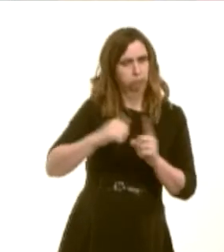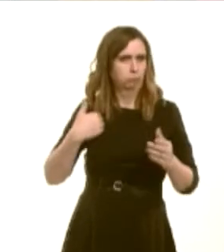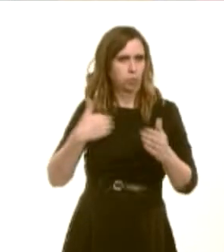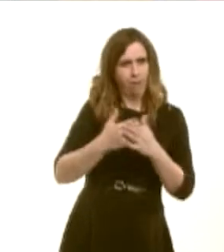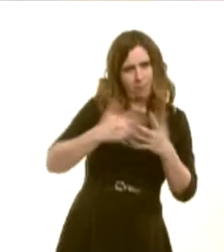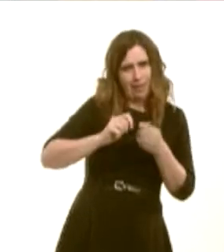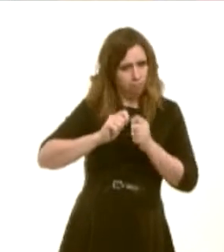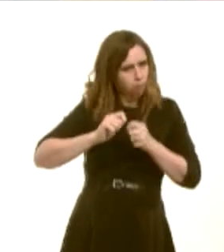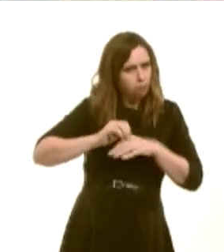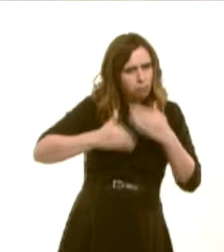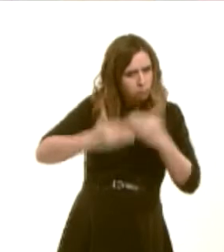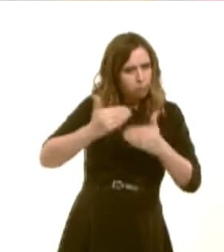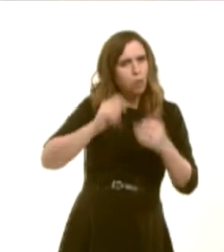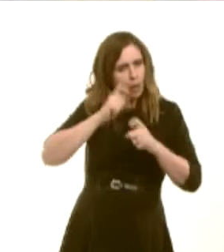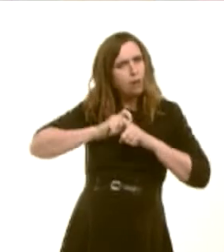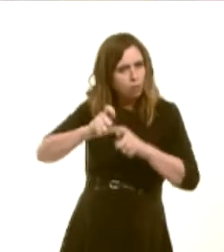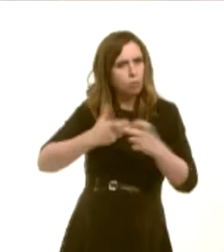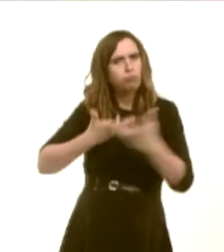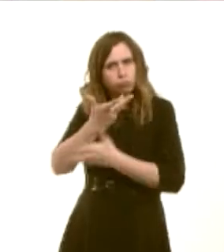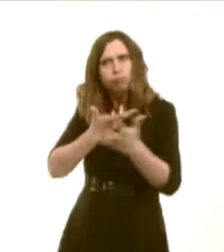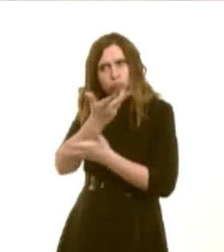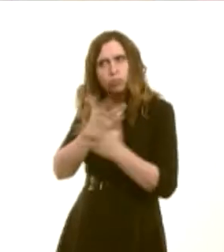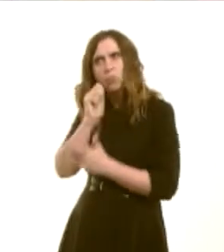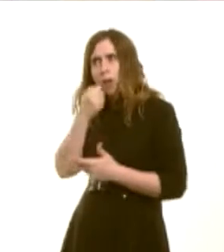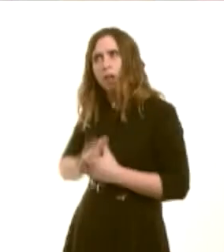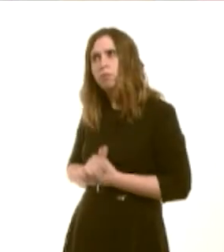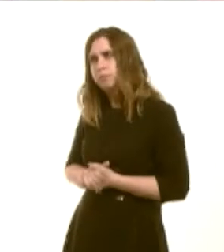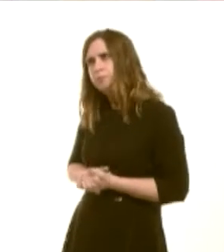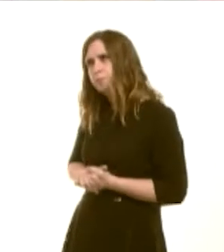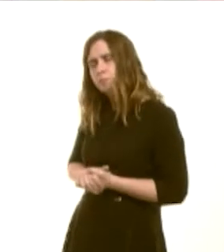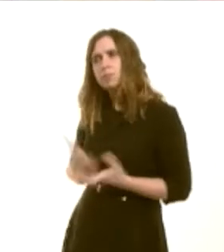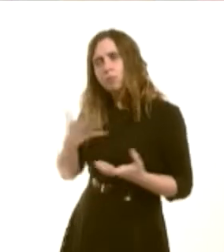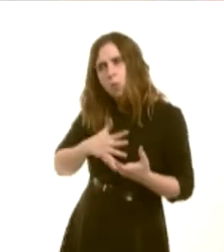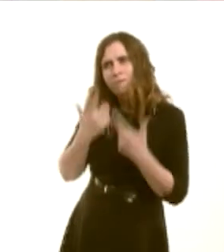y trafod yn parhau er mwyn ffeindio mwy o ffyrdd i warchod y Gymraeg yn y cymunedau